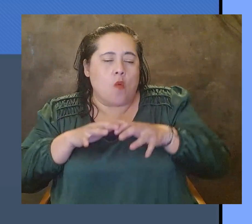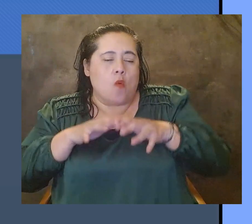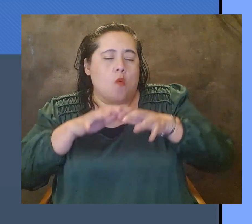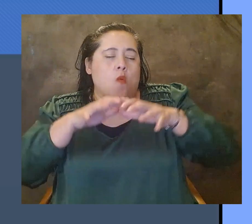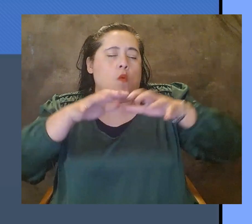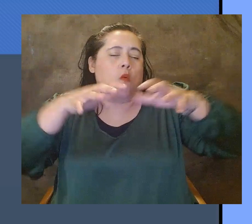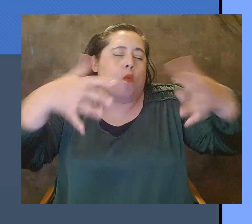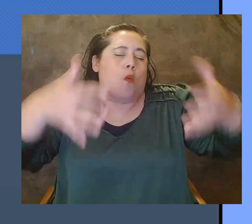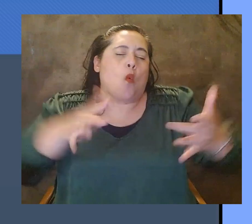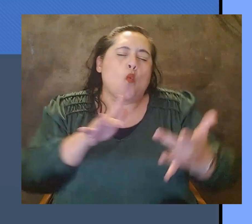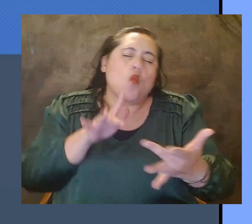interpretación.